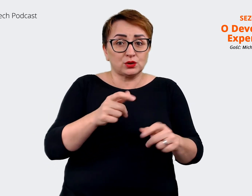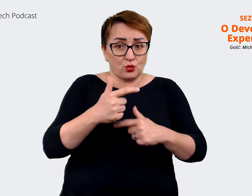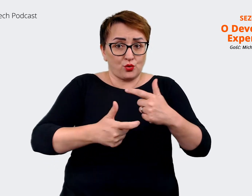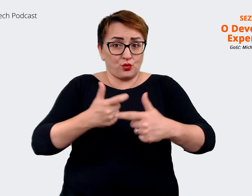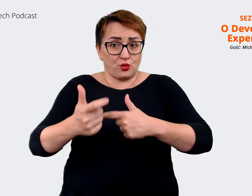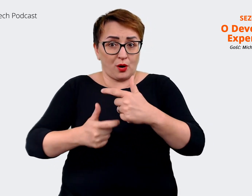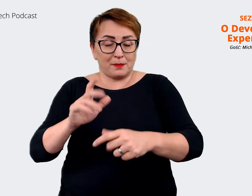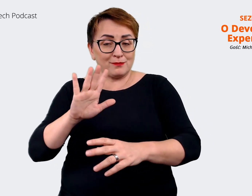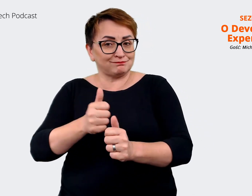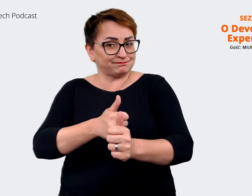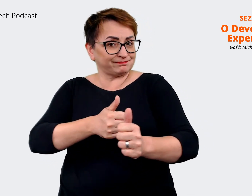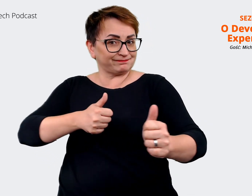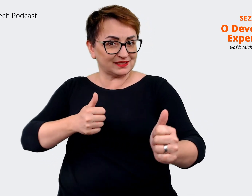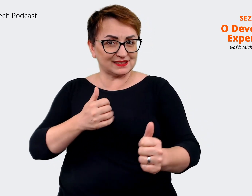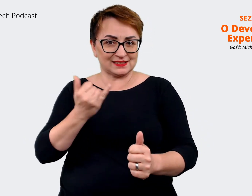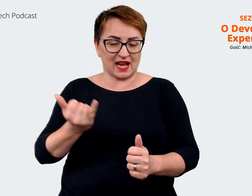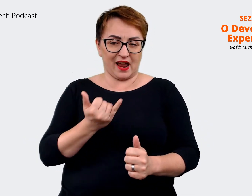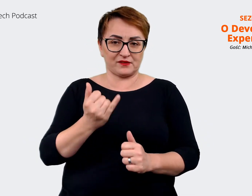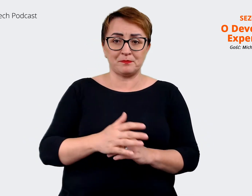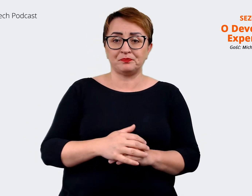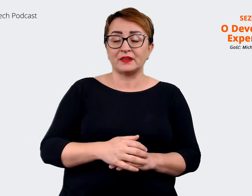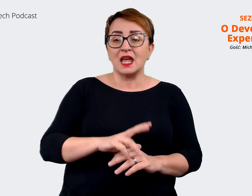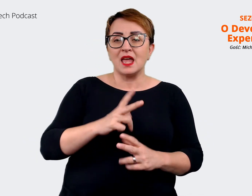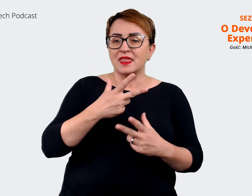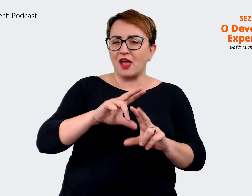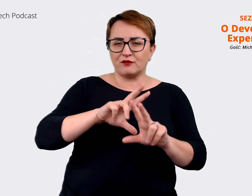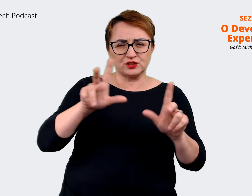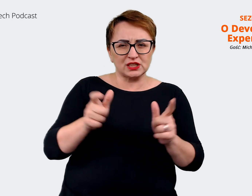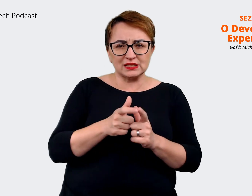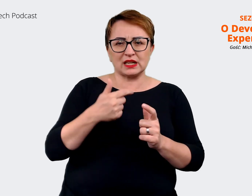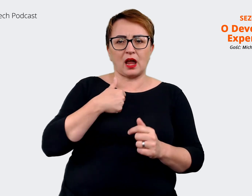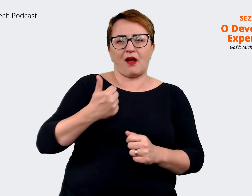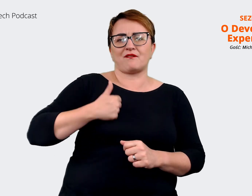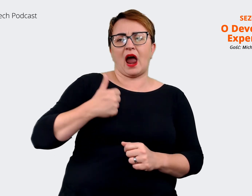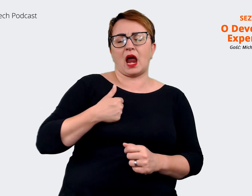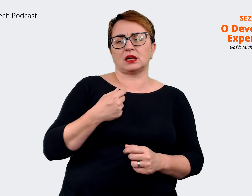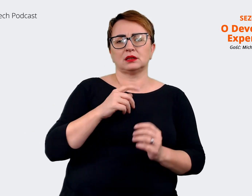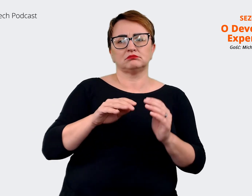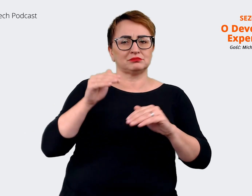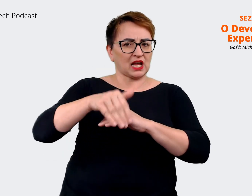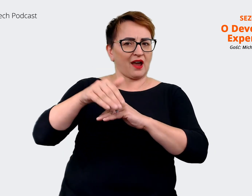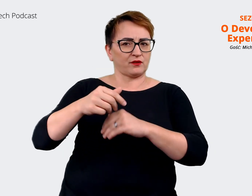to. Nie wszystkim czasem na zewnątrz się chwalimy, bo niektóre rzeczy są takie bardziej do wewnątrz.